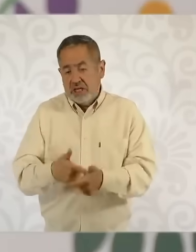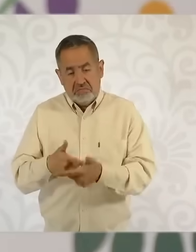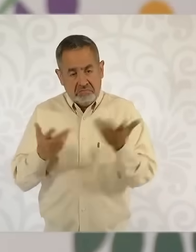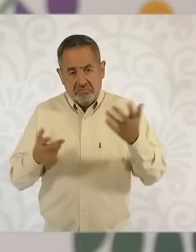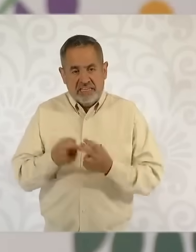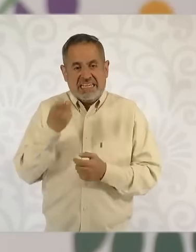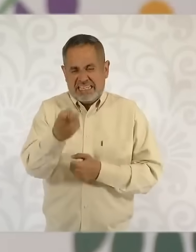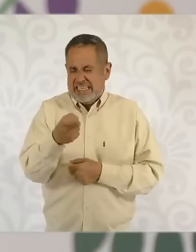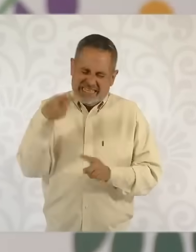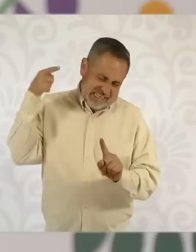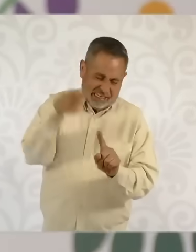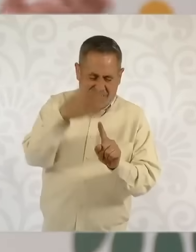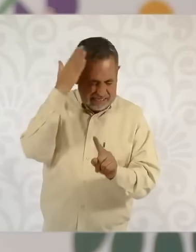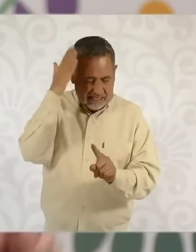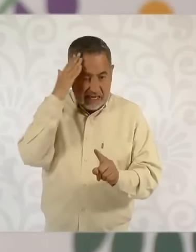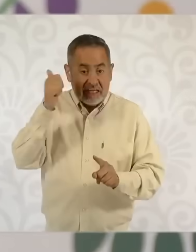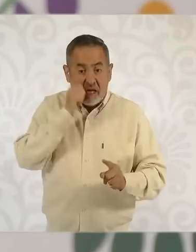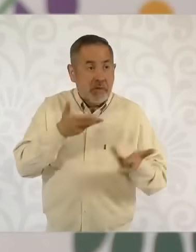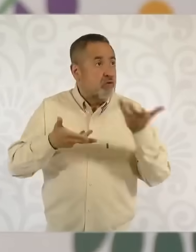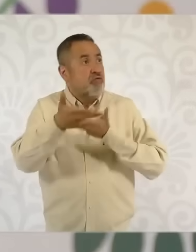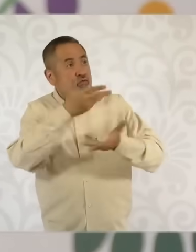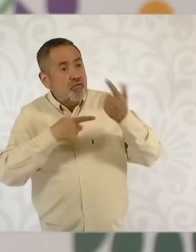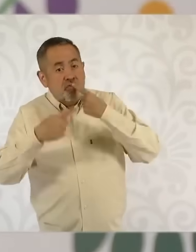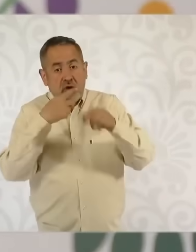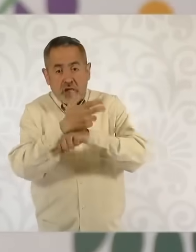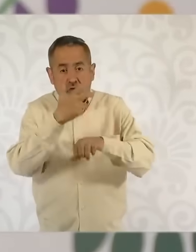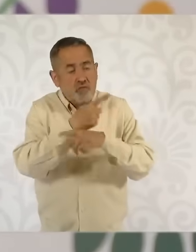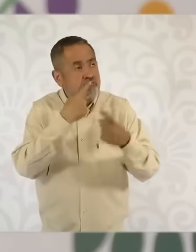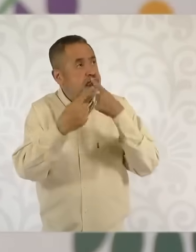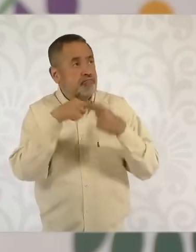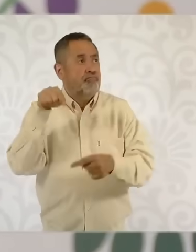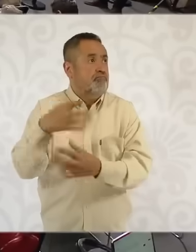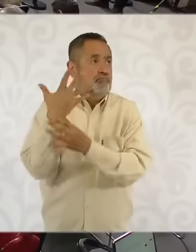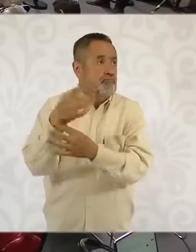referencia principal en todas las negociaciones que tenemos con los Estados Unidos Ese fue